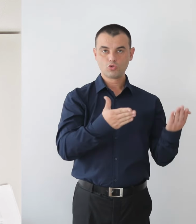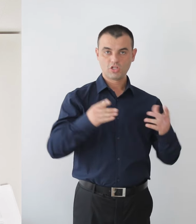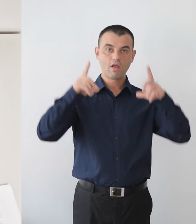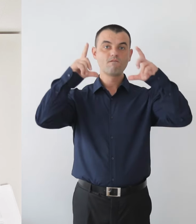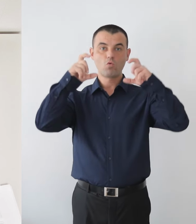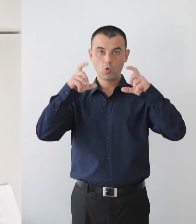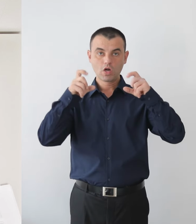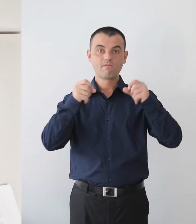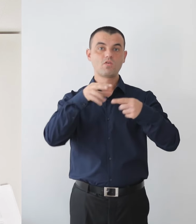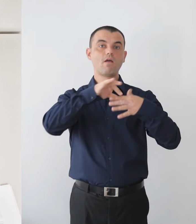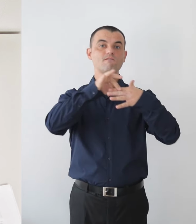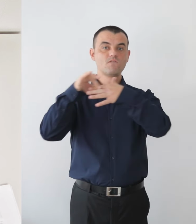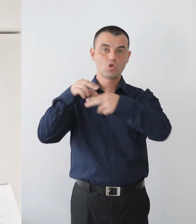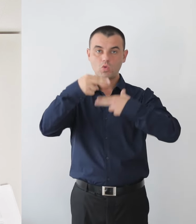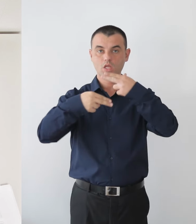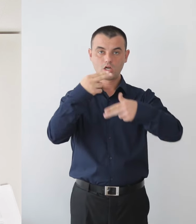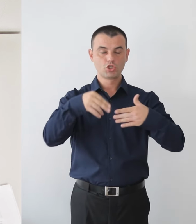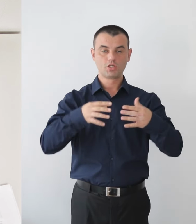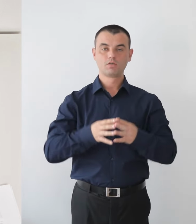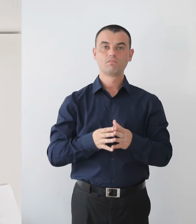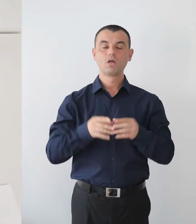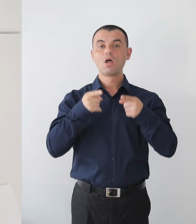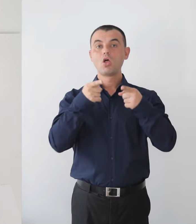Добре дошли в ръководството за стокова фотография.